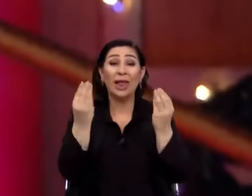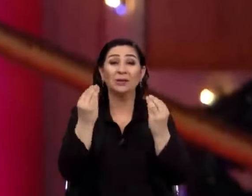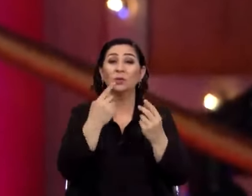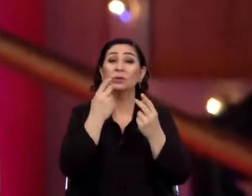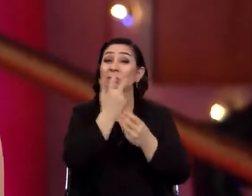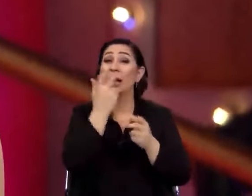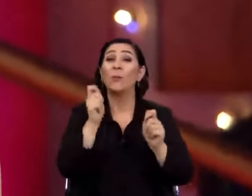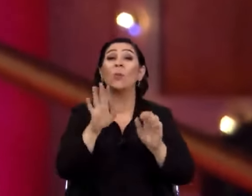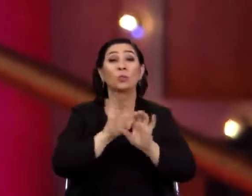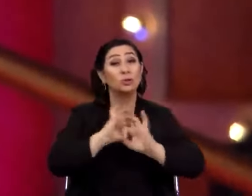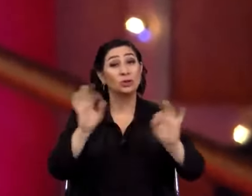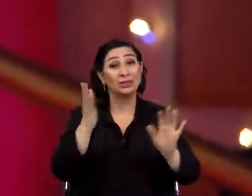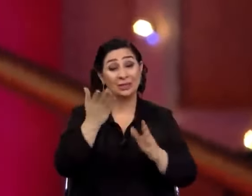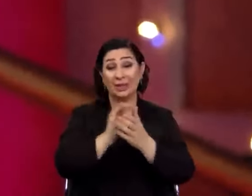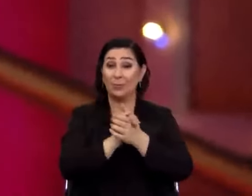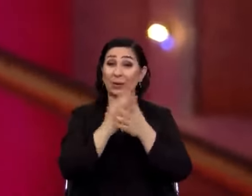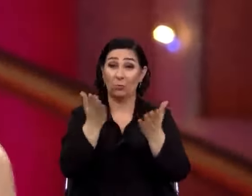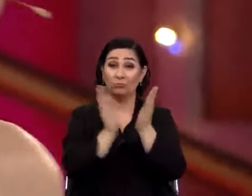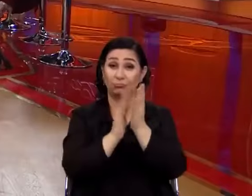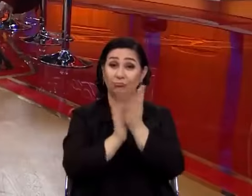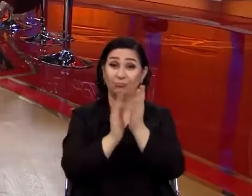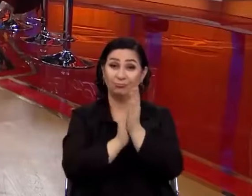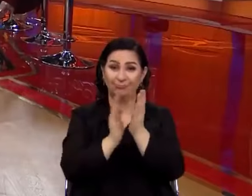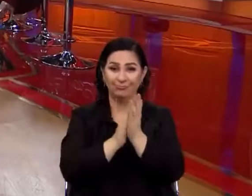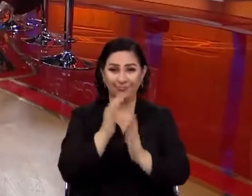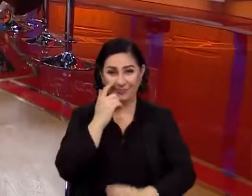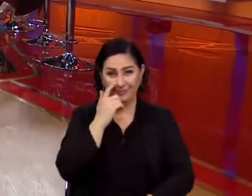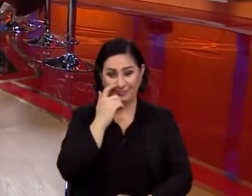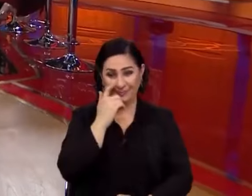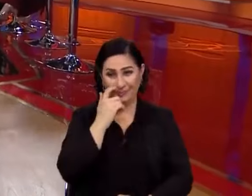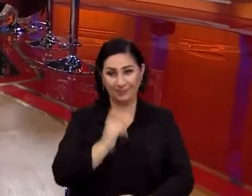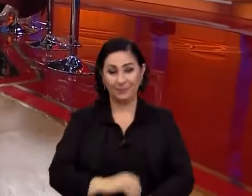müthişsin tebrik ediyorum [Müzik]